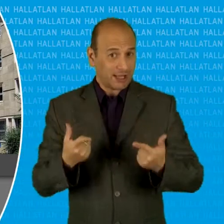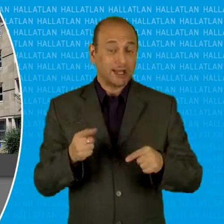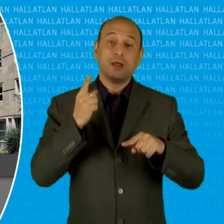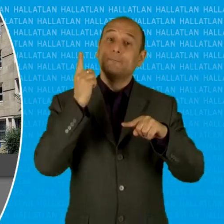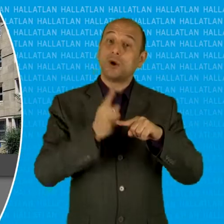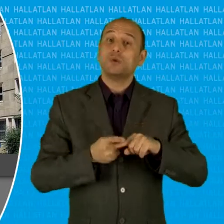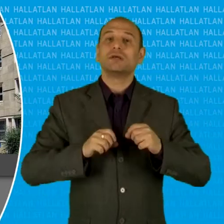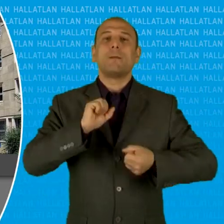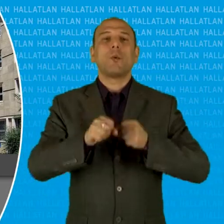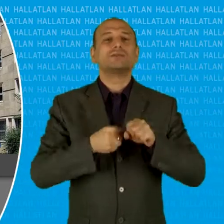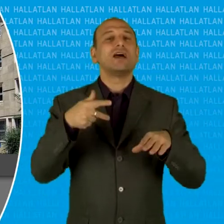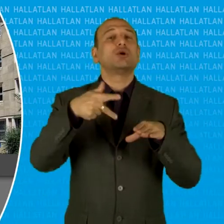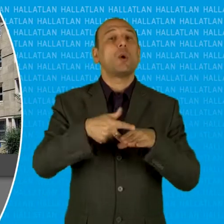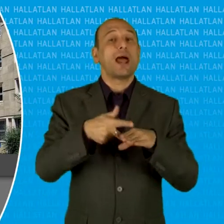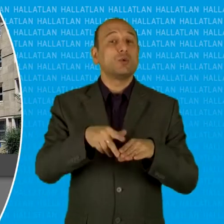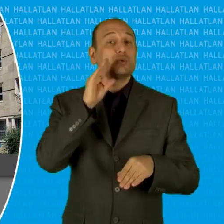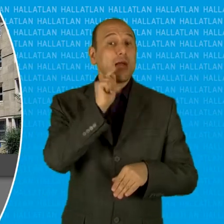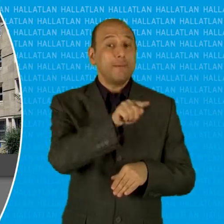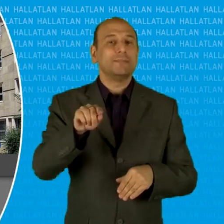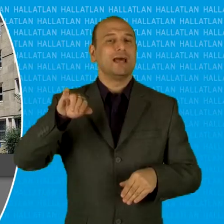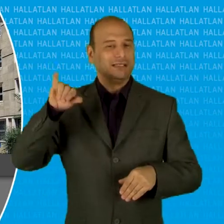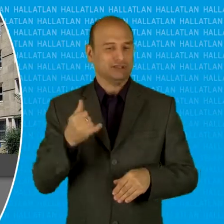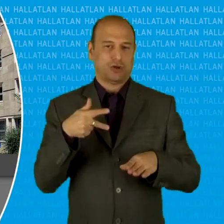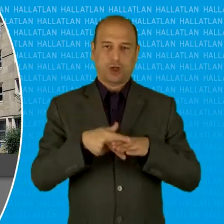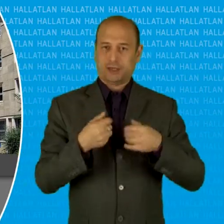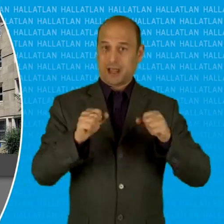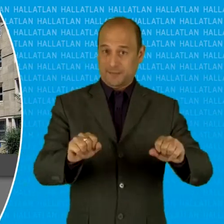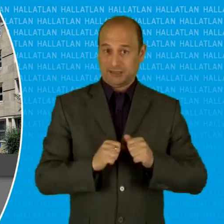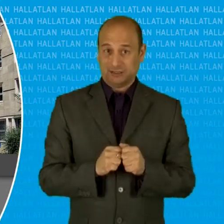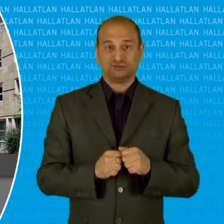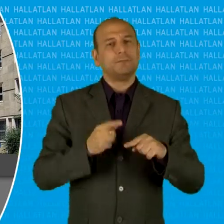valamint a mozgásukban korlátozott emberek számára.